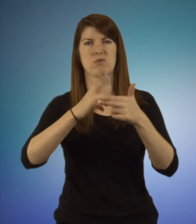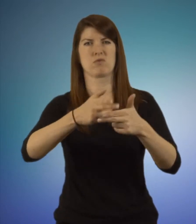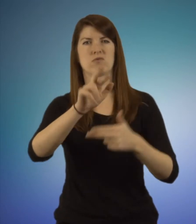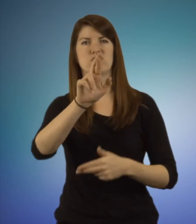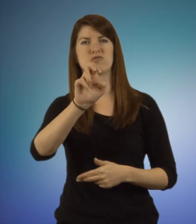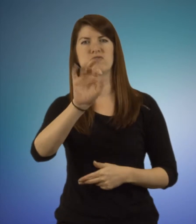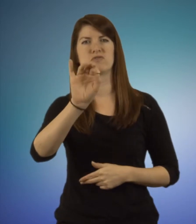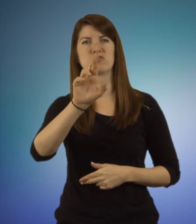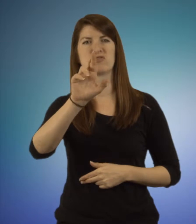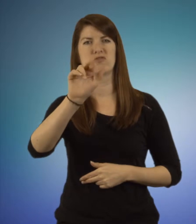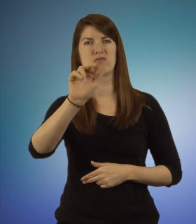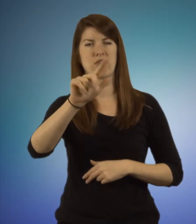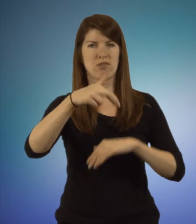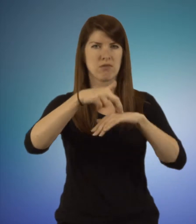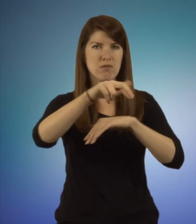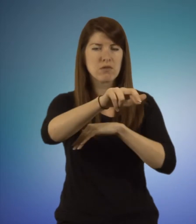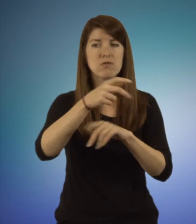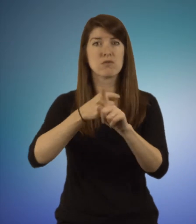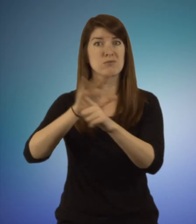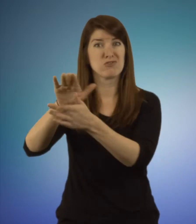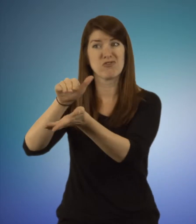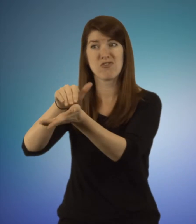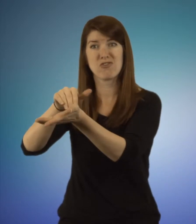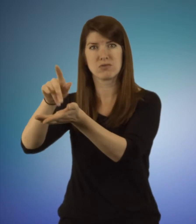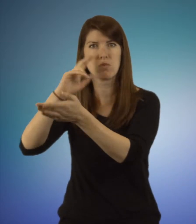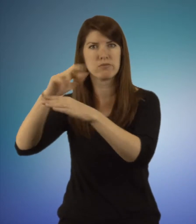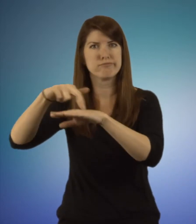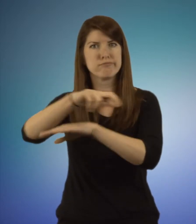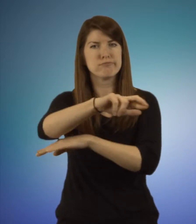quizás del lenguaje y del habla o de la terapia física, terapia ocupacional.